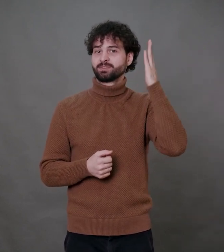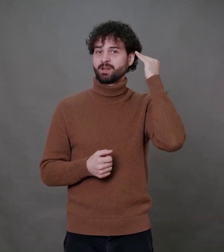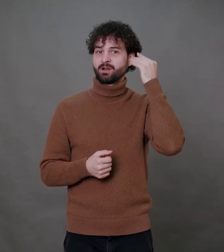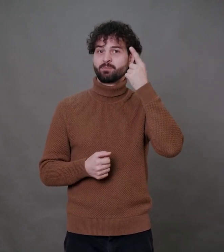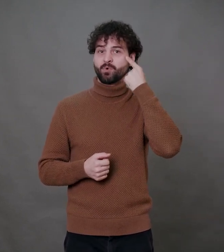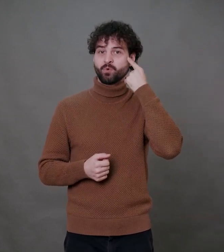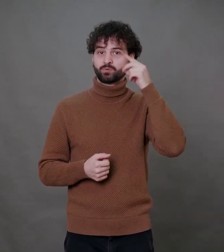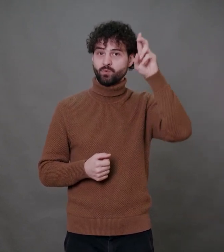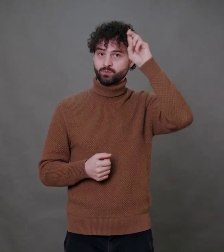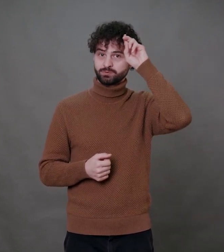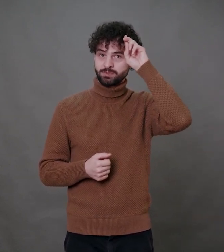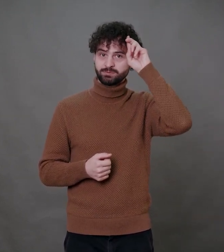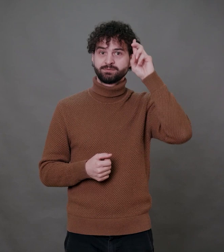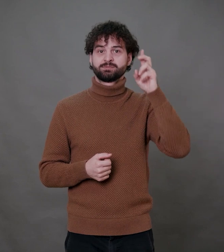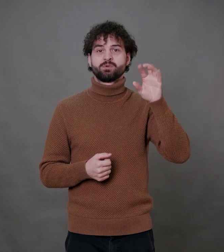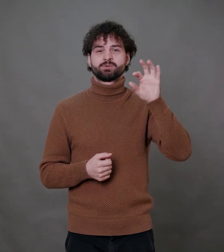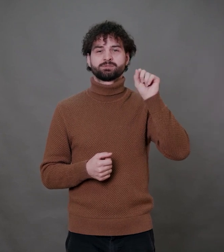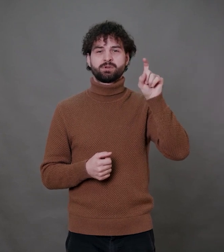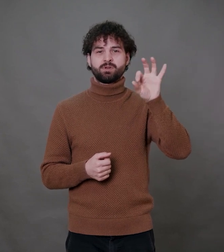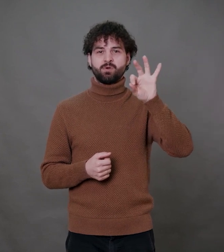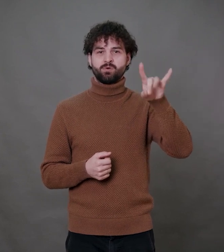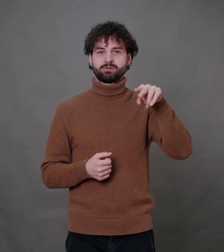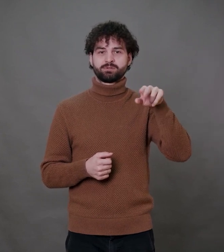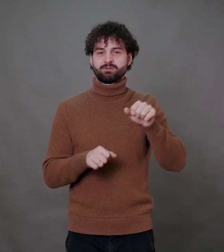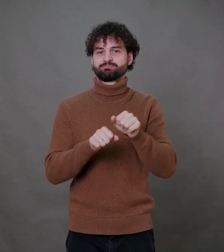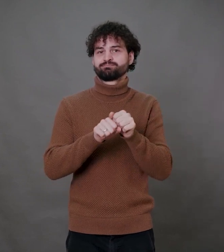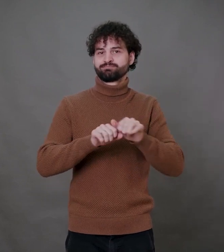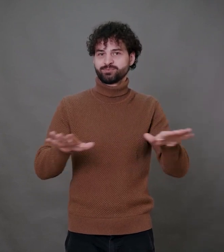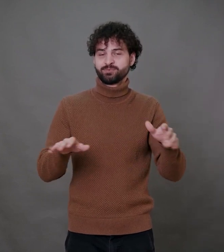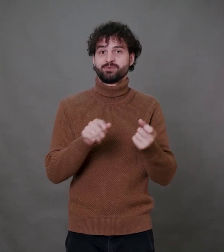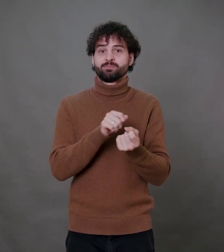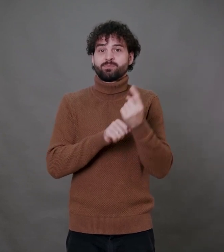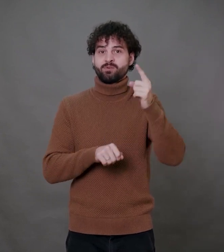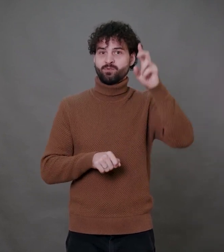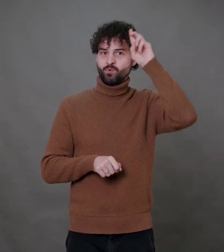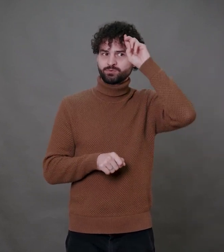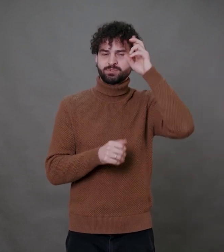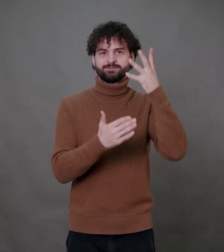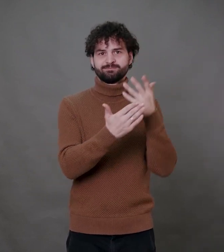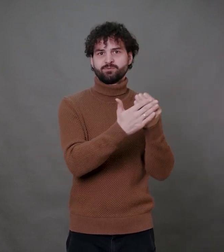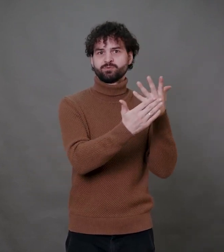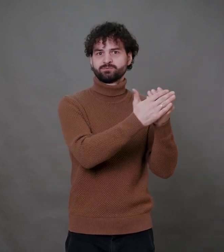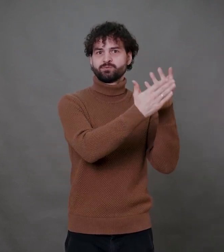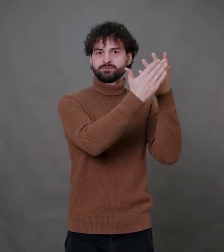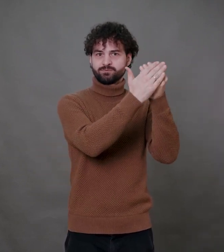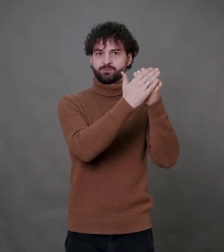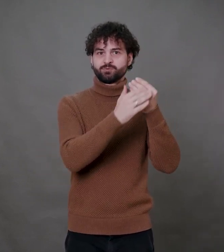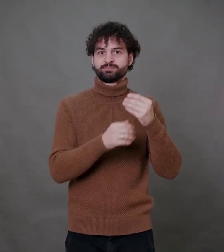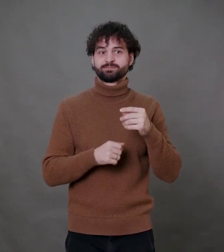большого татаро-монгольского государства Золотая Орда.